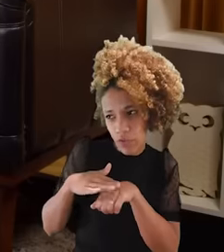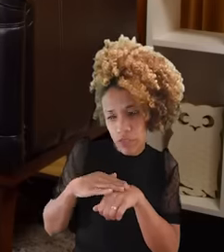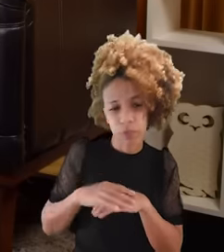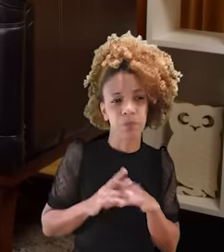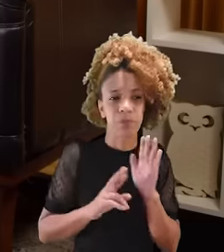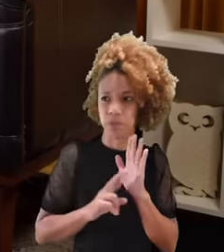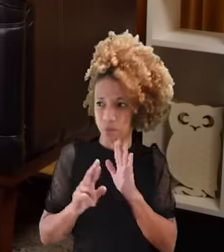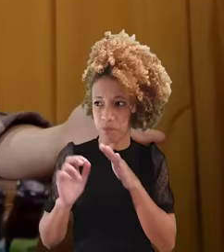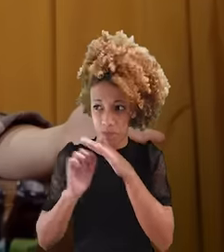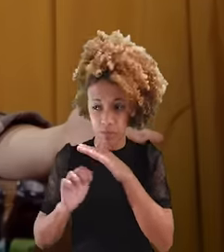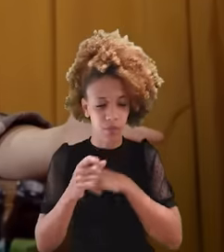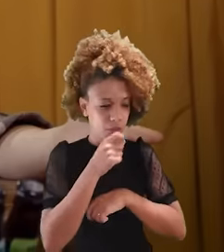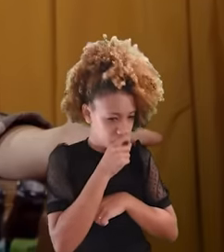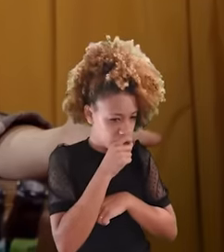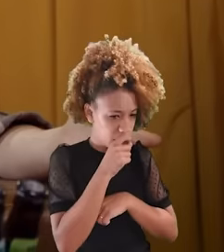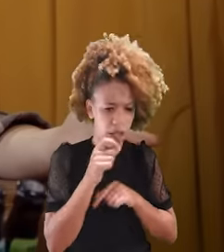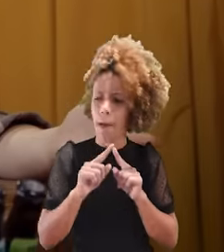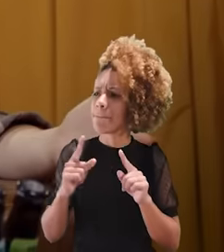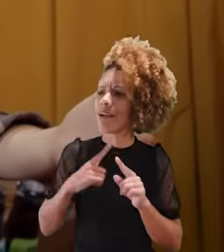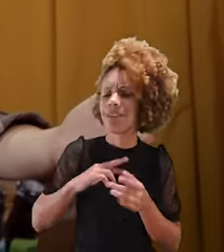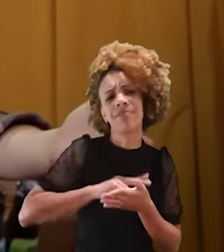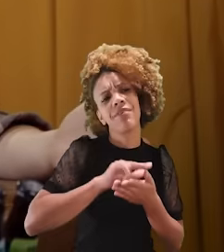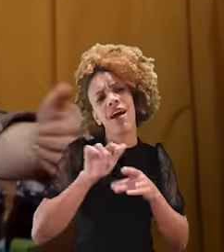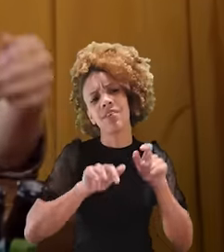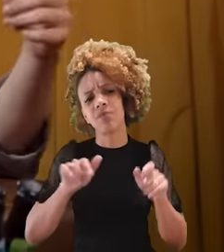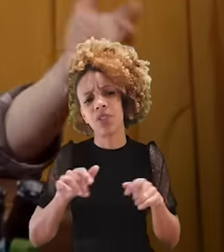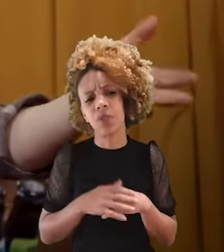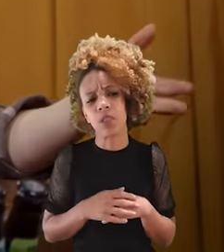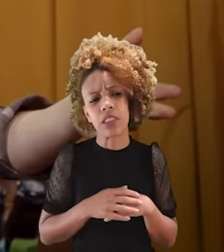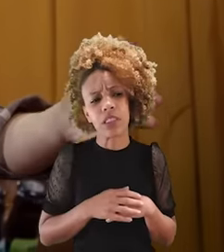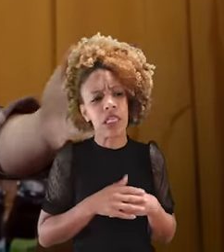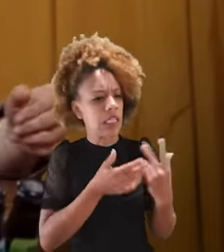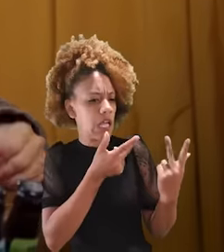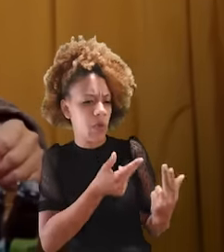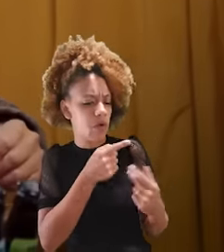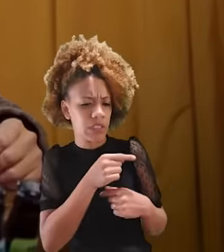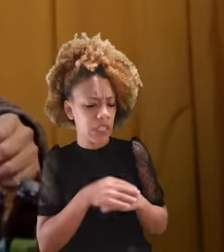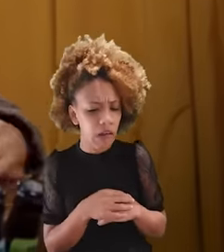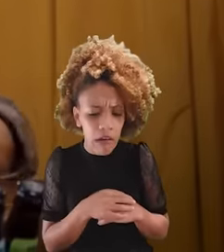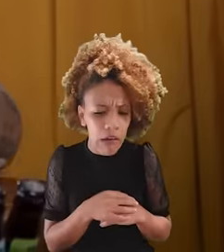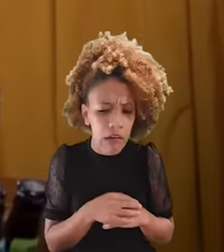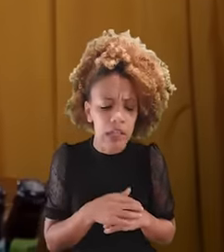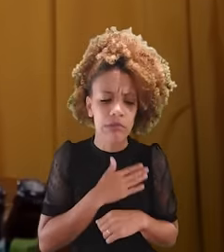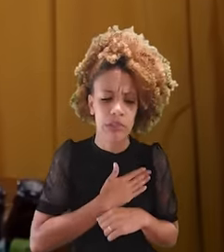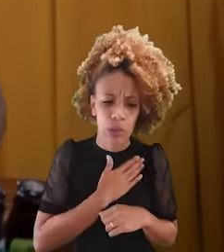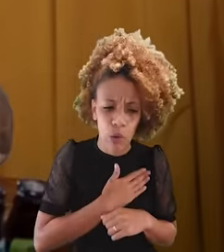uma empresa fal tem tanta gente que veio de onde você vem e que gosta das mesmas coisas que você o